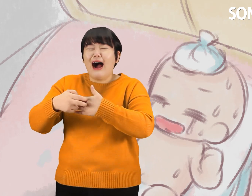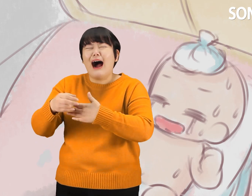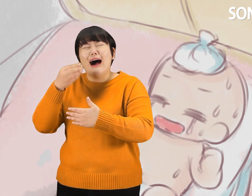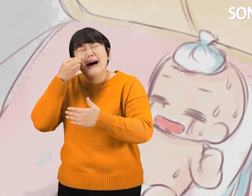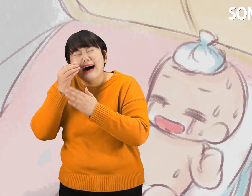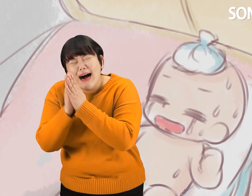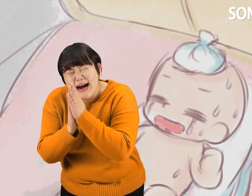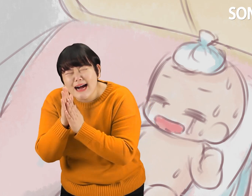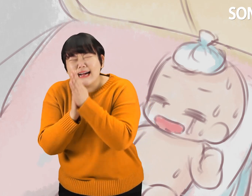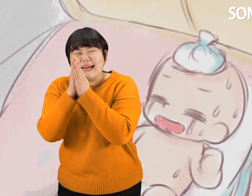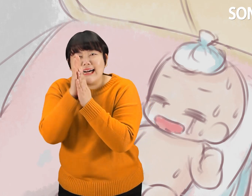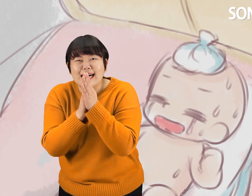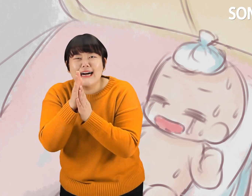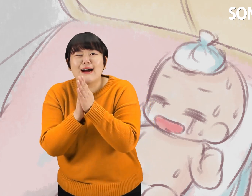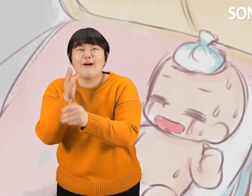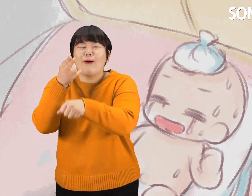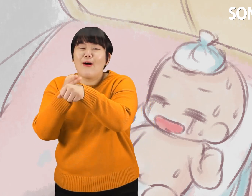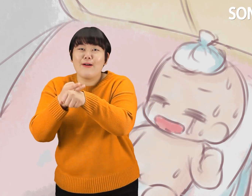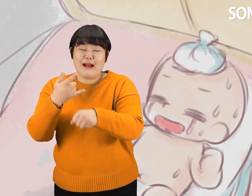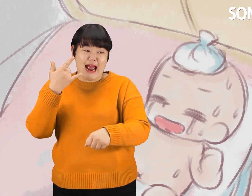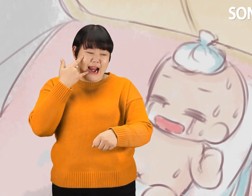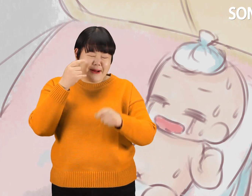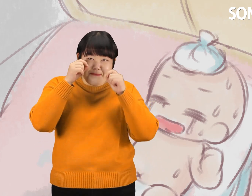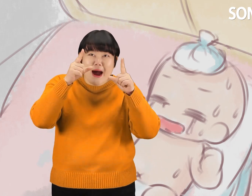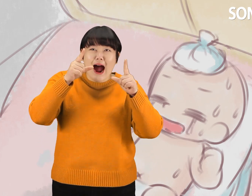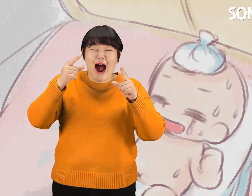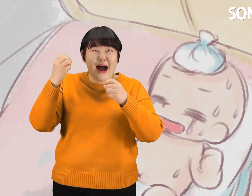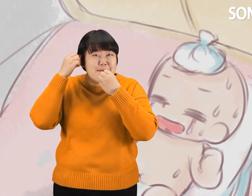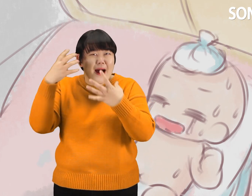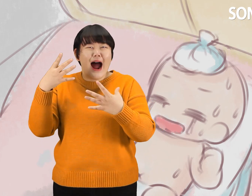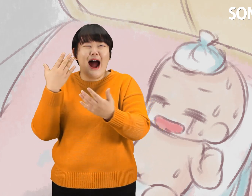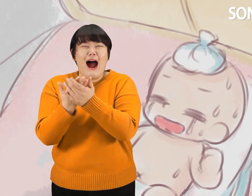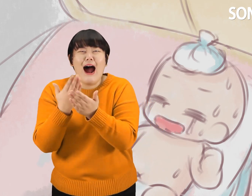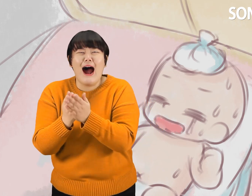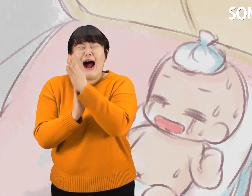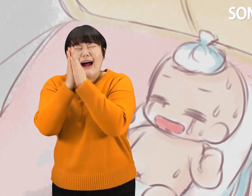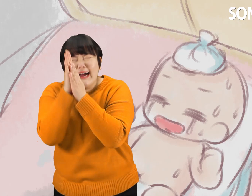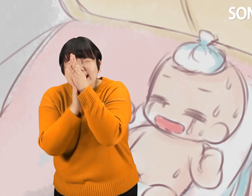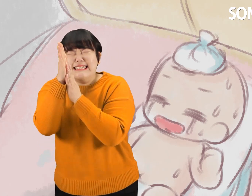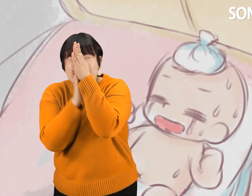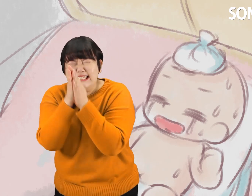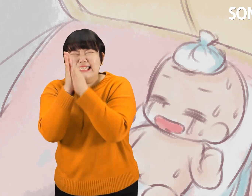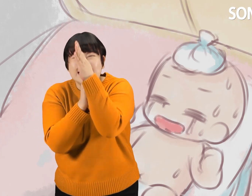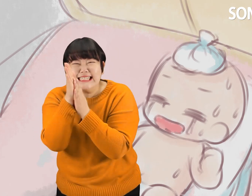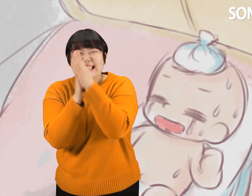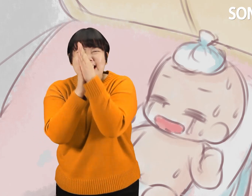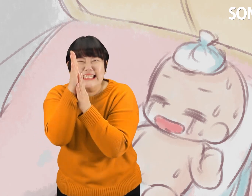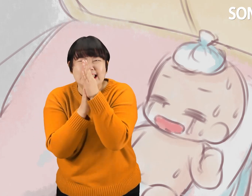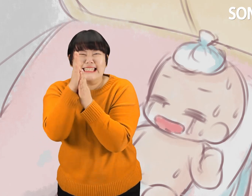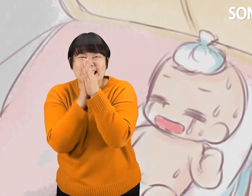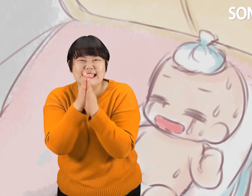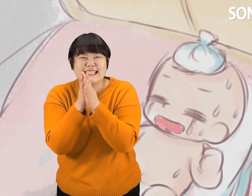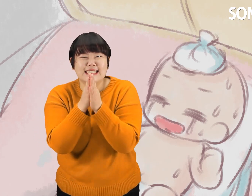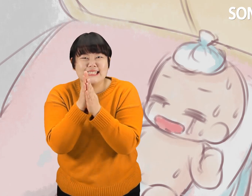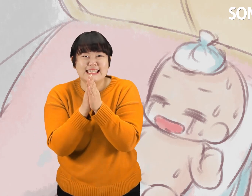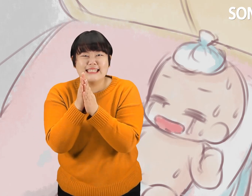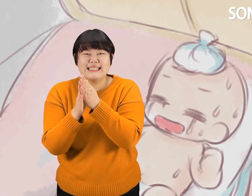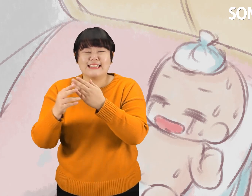「先生、お願いヘレンが正しく表示をすることができてください！」 母は医者の先生に懇願しました。